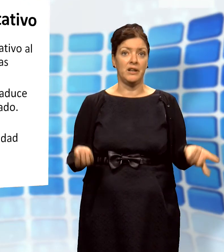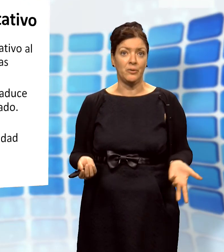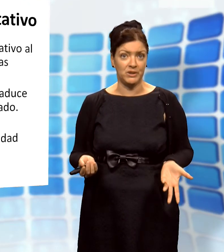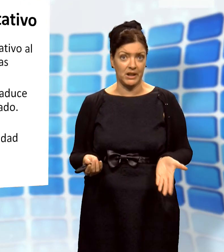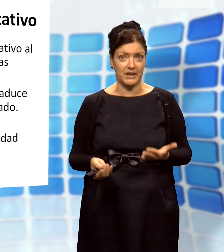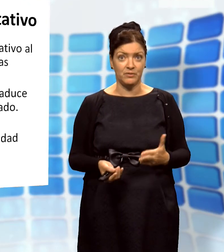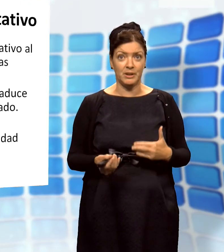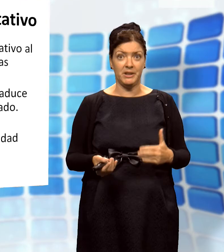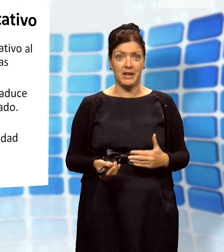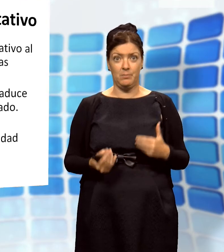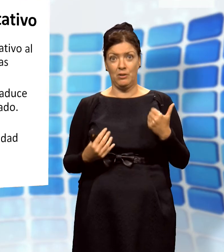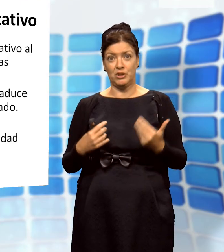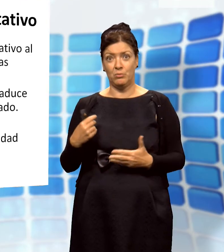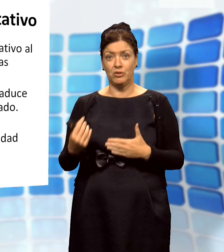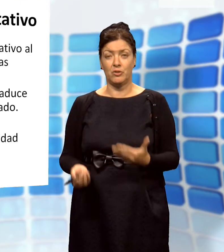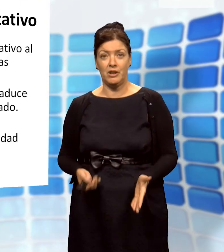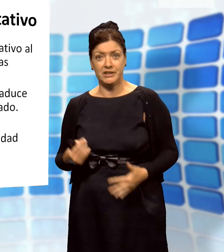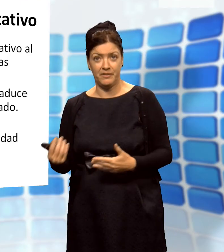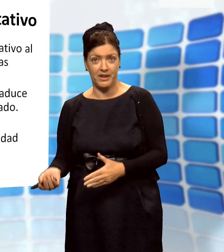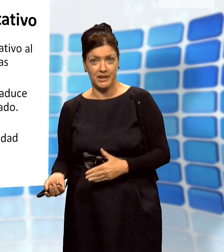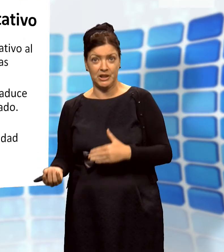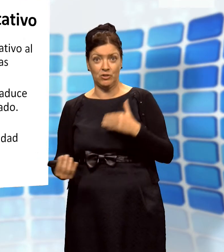paralingüística, que es fundamental para los encuentros sociales y eficientes; y en